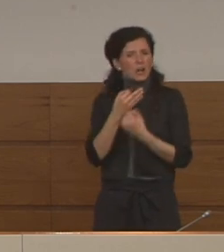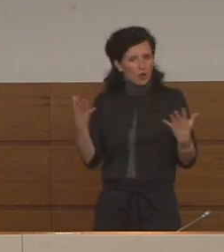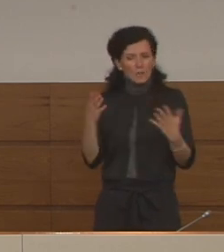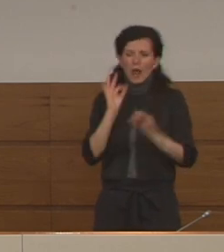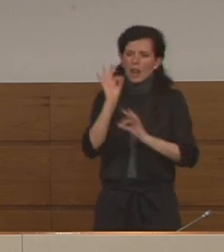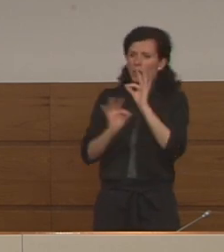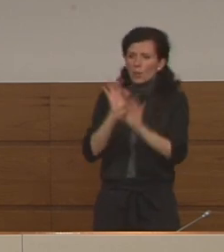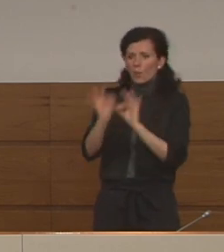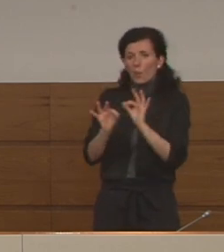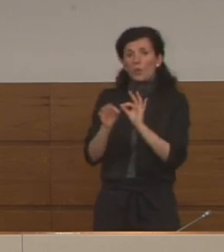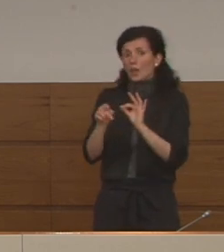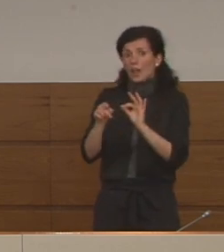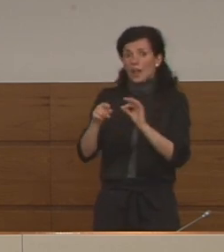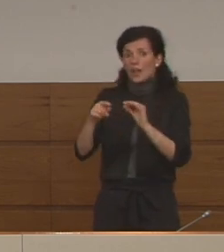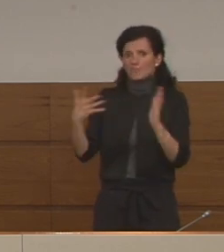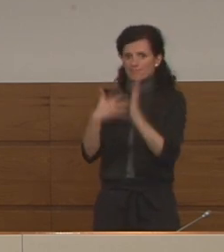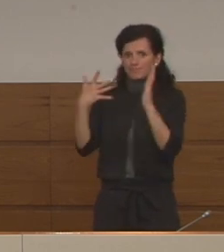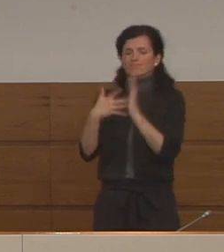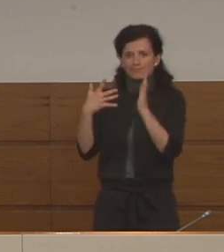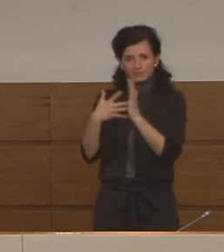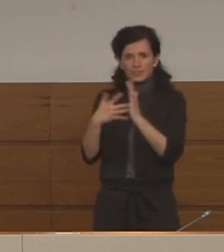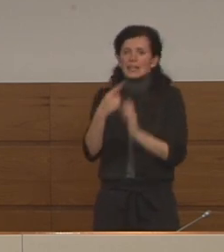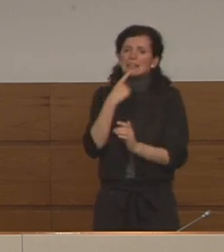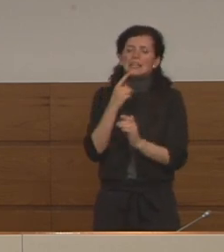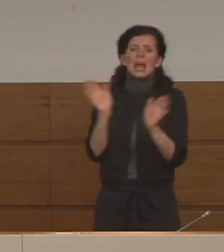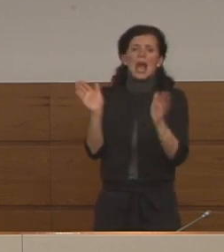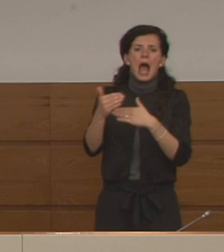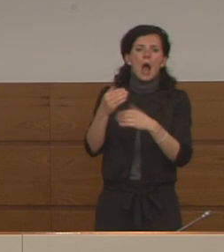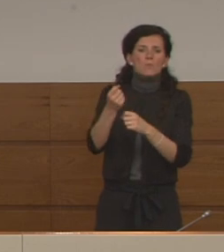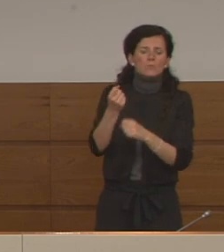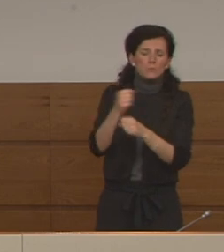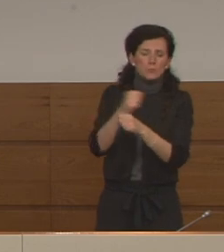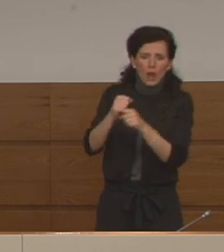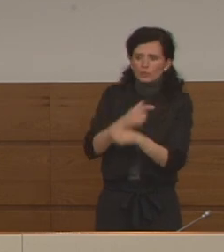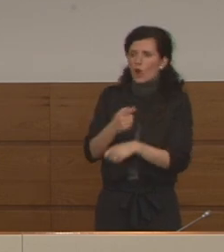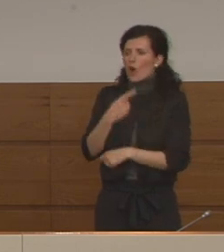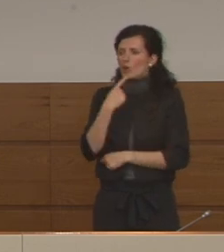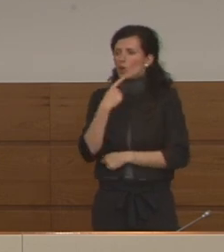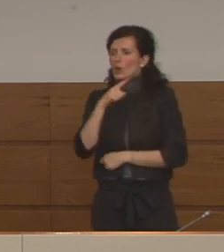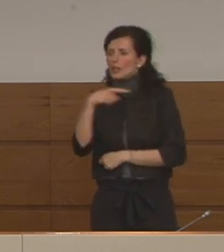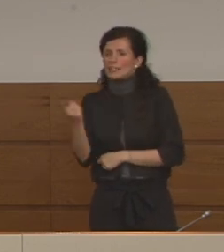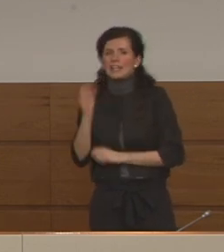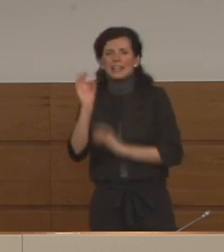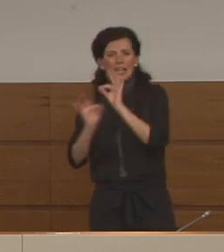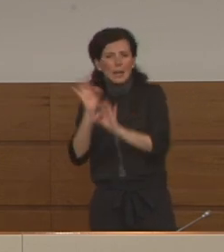in una complessità chirurgica o multidisciplinare, oncologica, che in